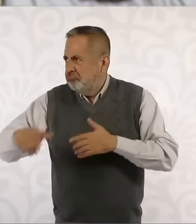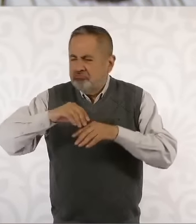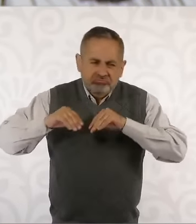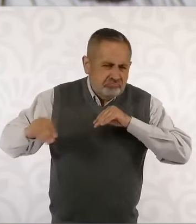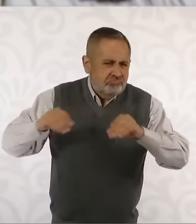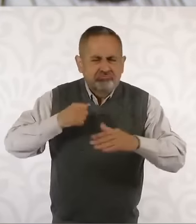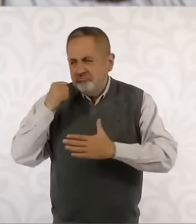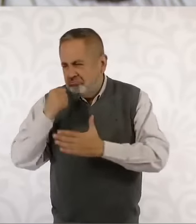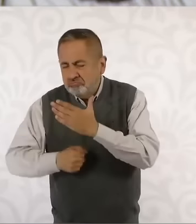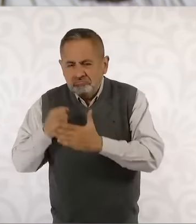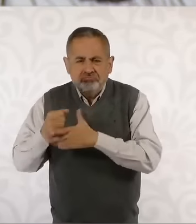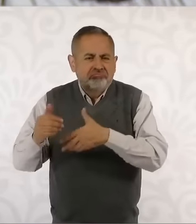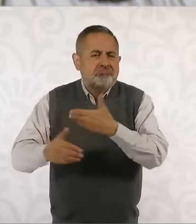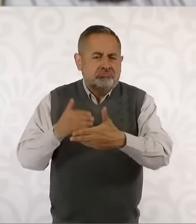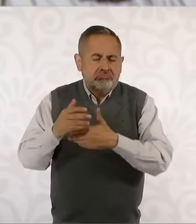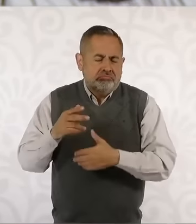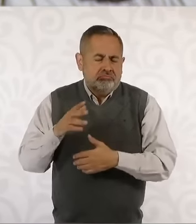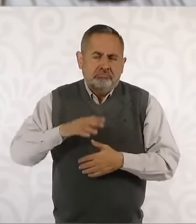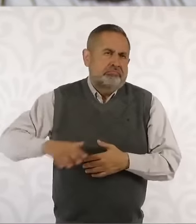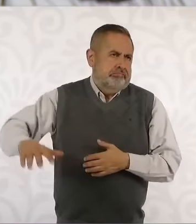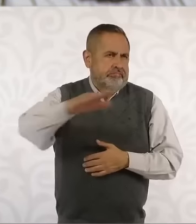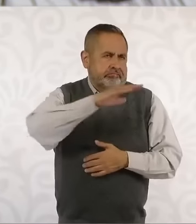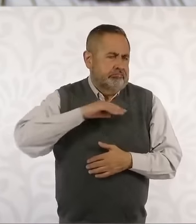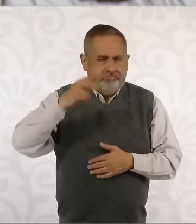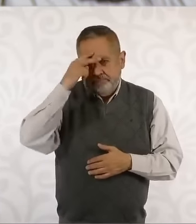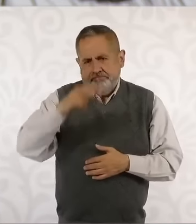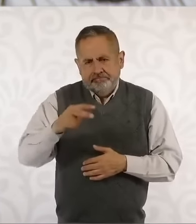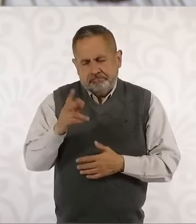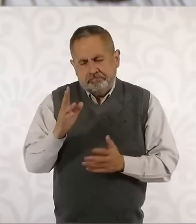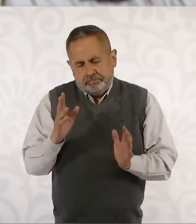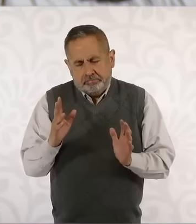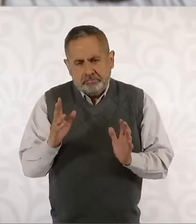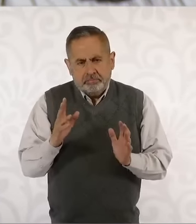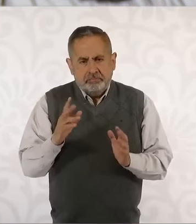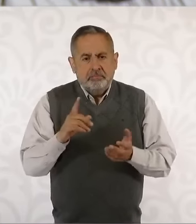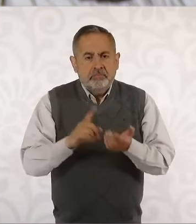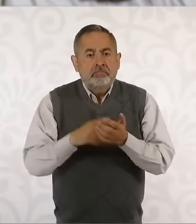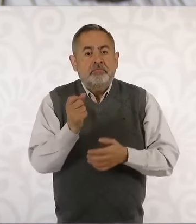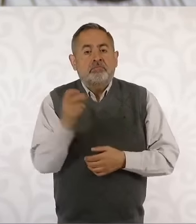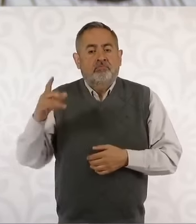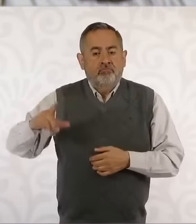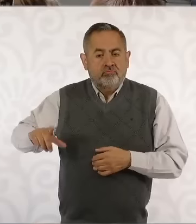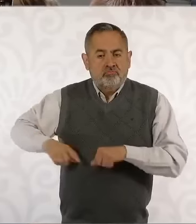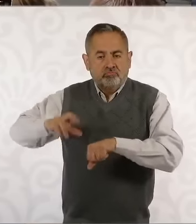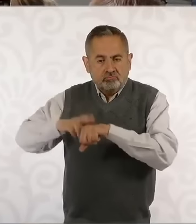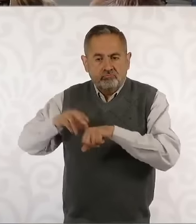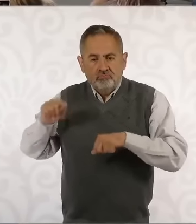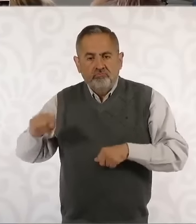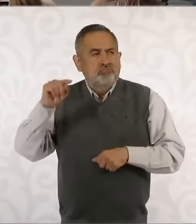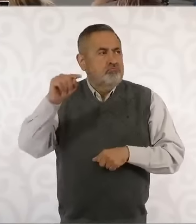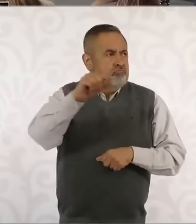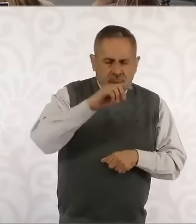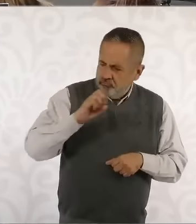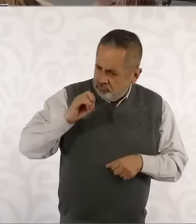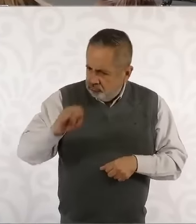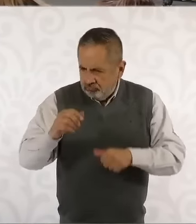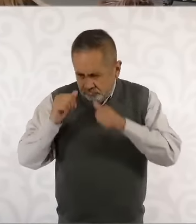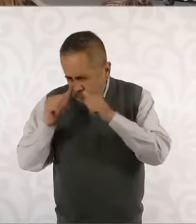mujeres en el país eh, y gobernantes que hemos buscado facilitar estas denuncias a las mujeres,